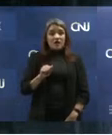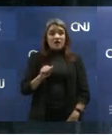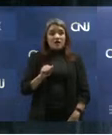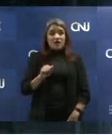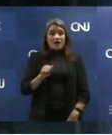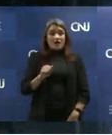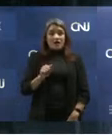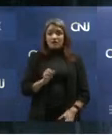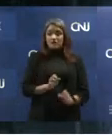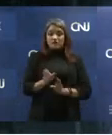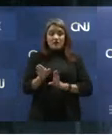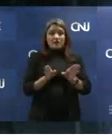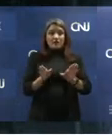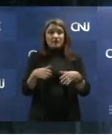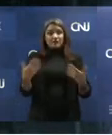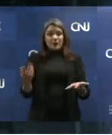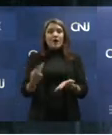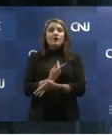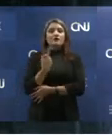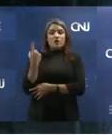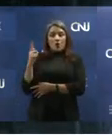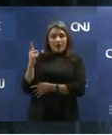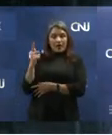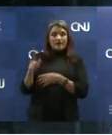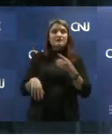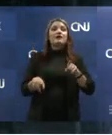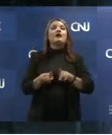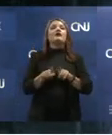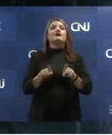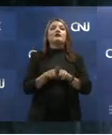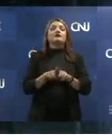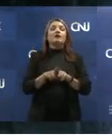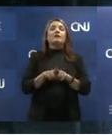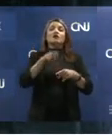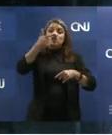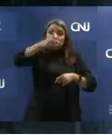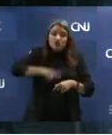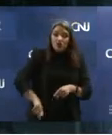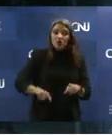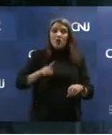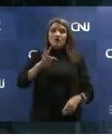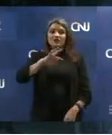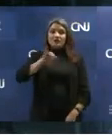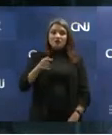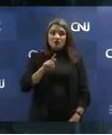está sendo novamente julgado no caso do TJ de Goiás. Nós temos um outro processo que vai ser chamado logo depois.